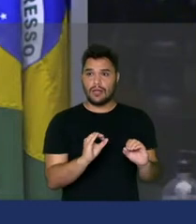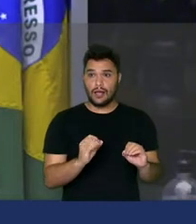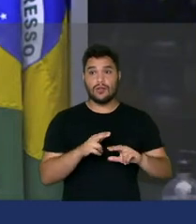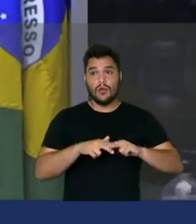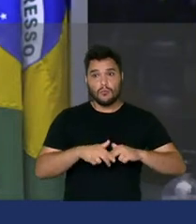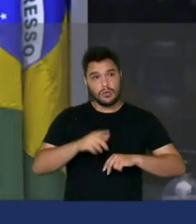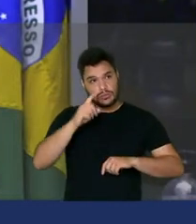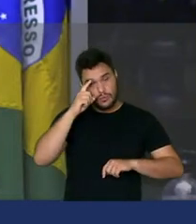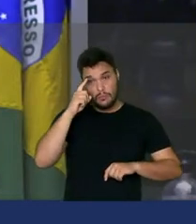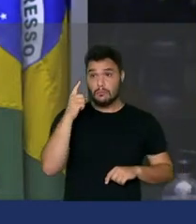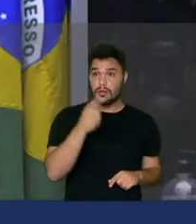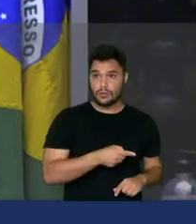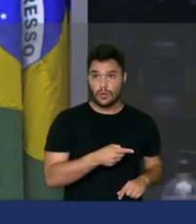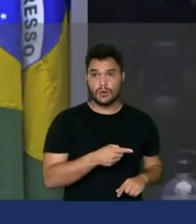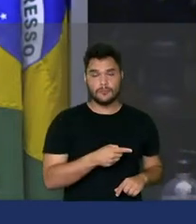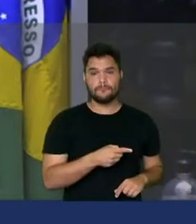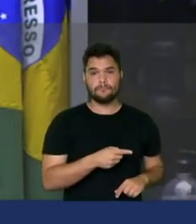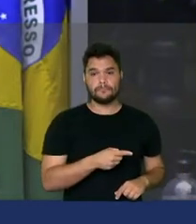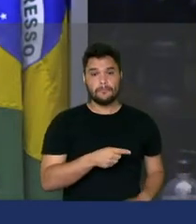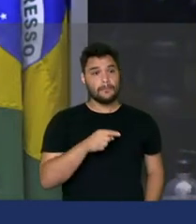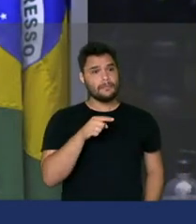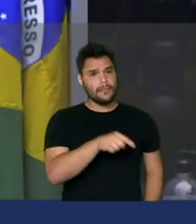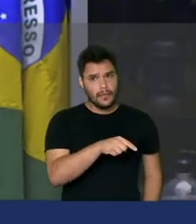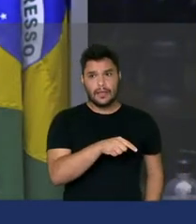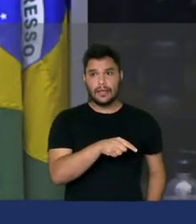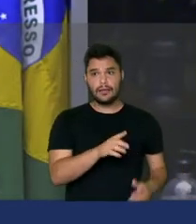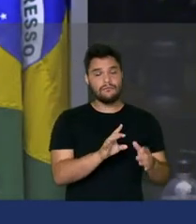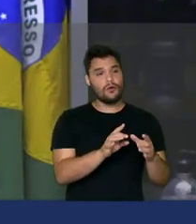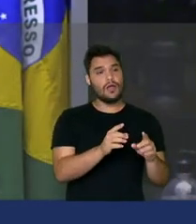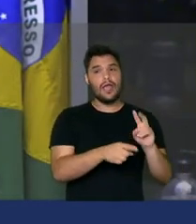SEM TER SIDO CONSULTADO E TÃO POUCO COMUNICADO PREVIAMENTE. FOI DETERMINADO QUE ELE FOSSE CEDIDO PARA A PREFEITURA DE